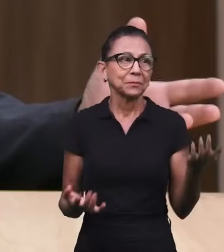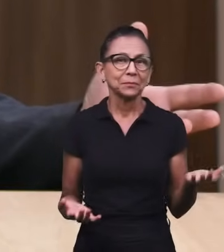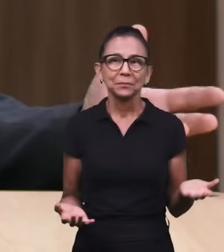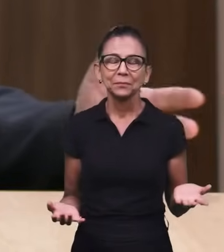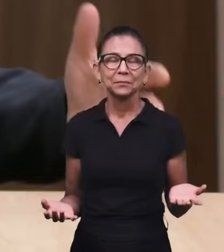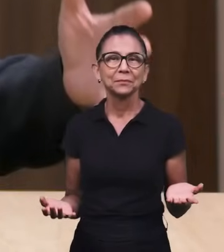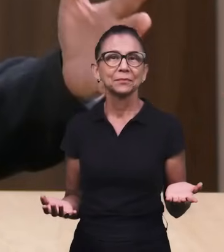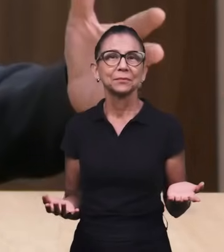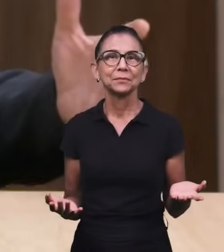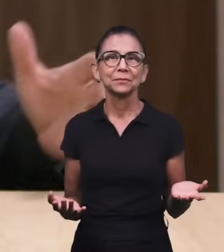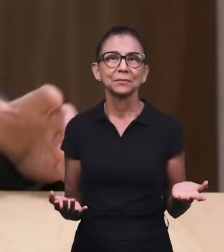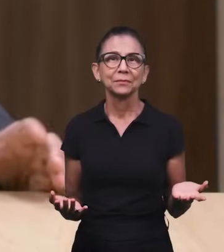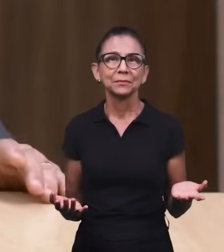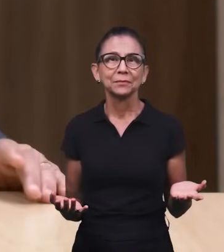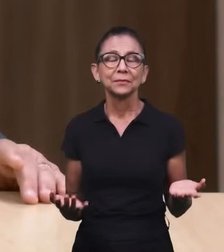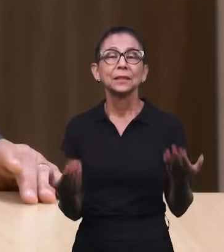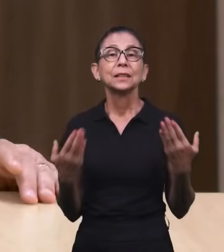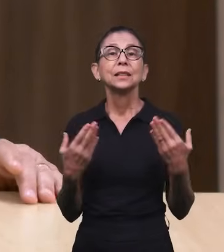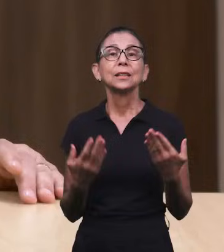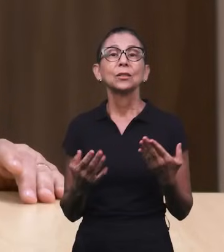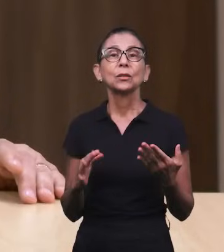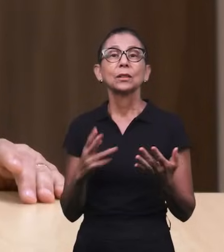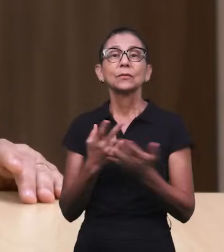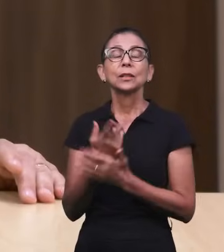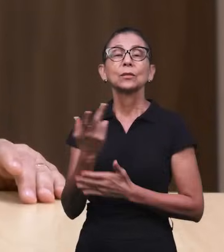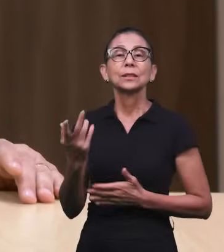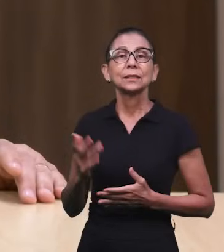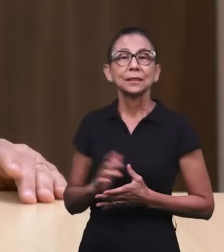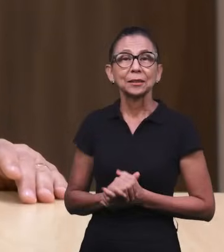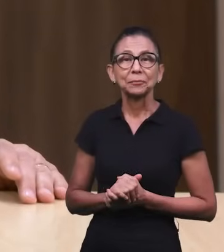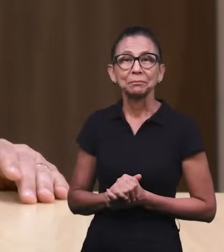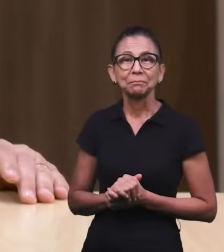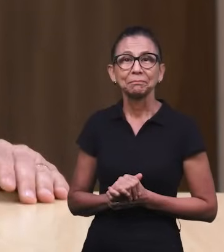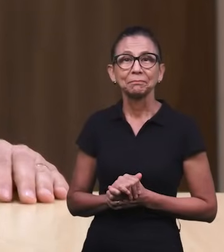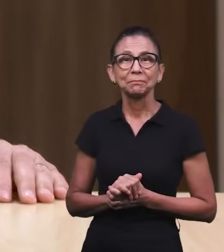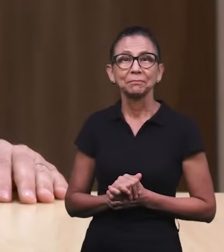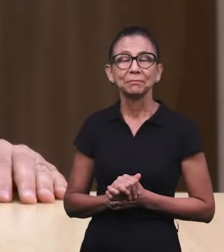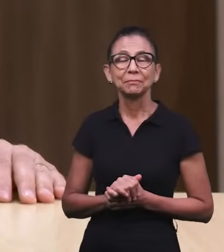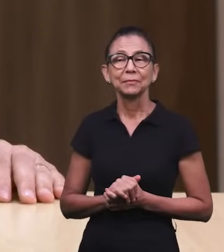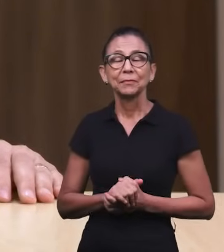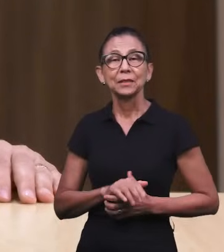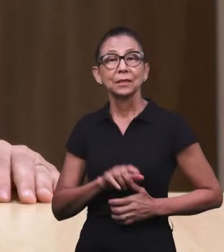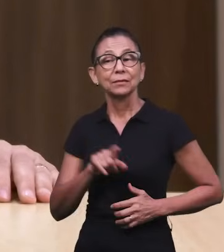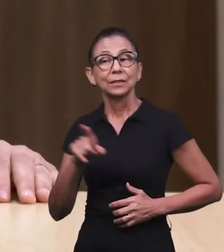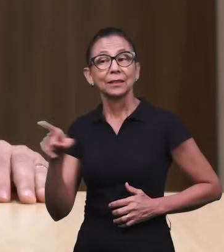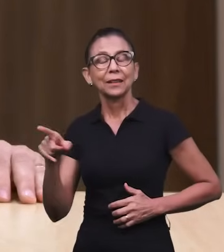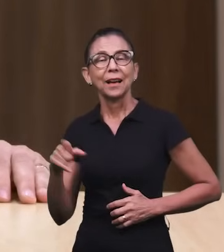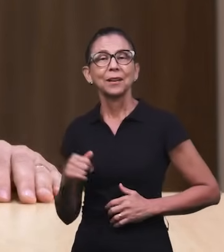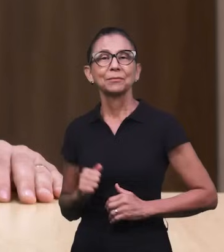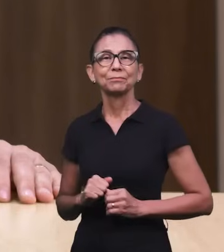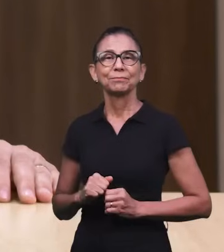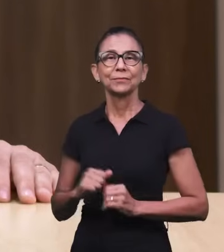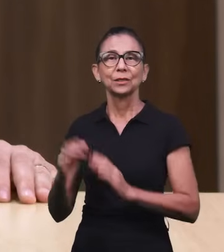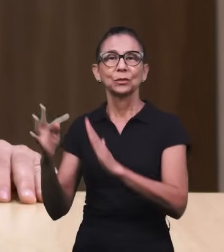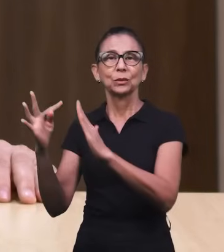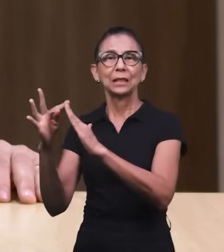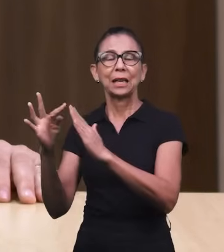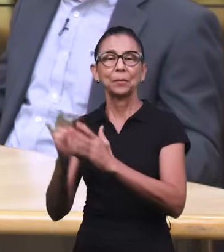Quais são as férias que vai enfrentar sabe aonde no templo de Deus junto ao sacerdote